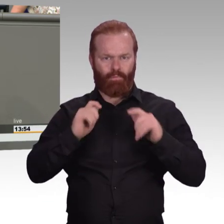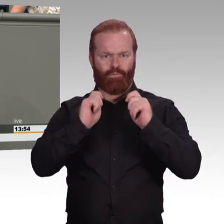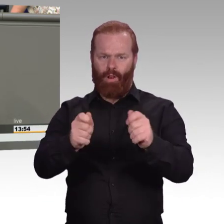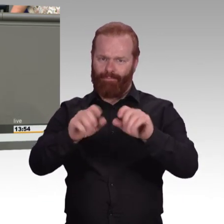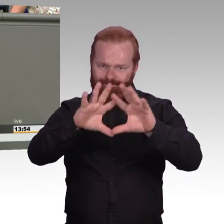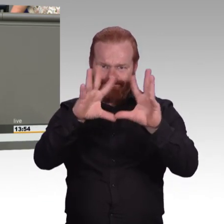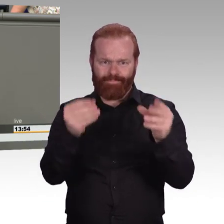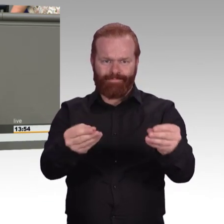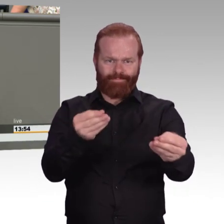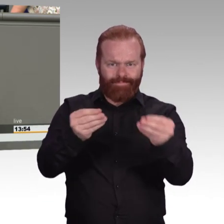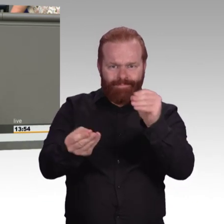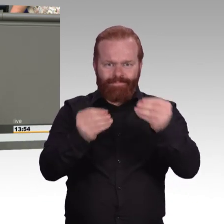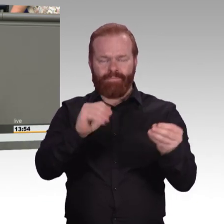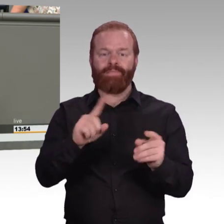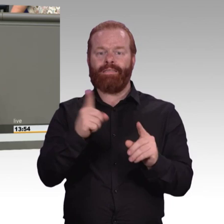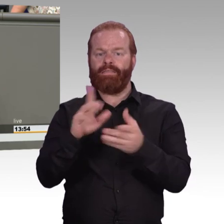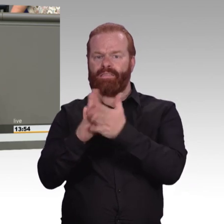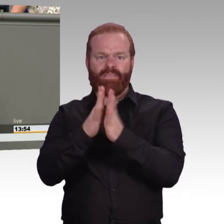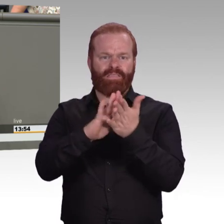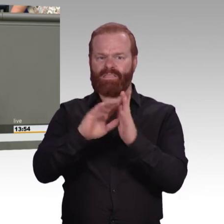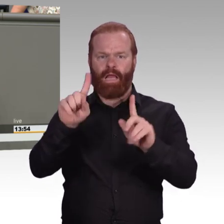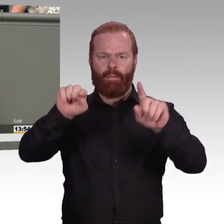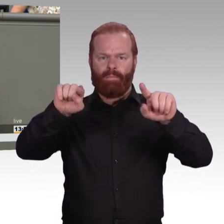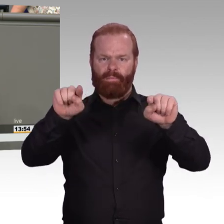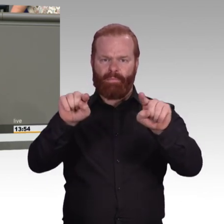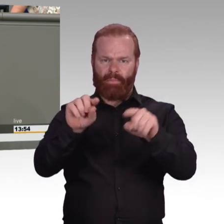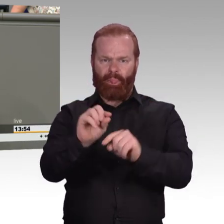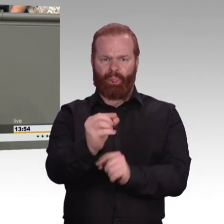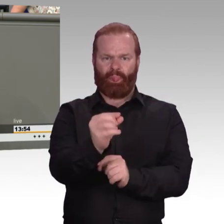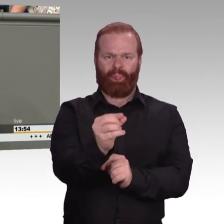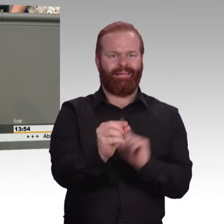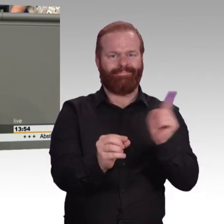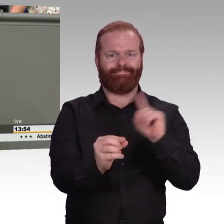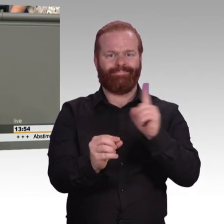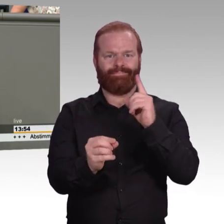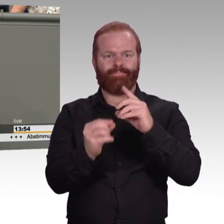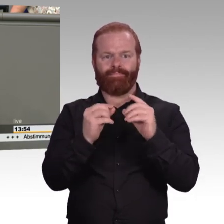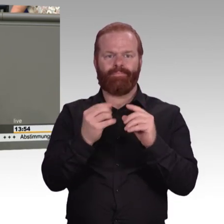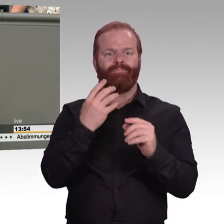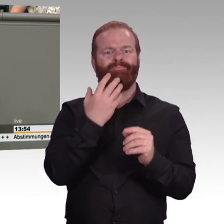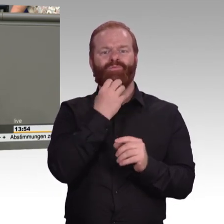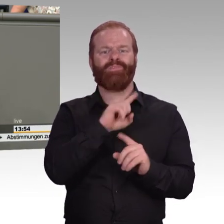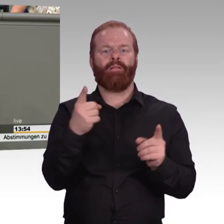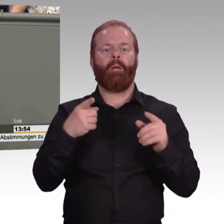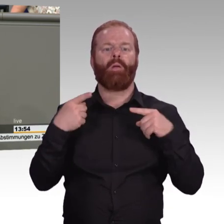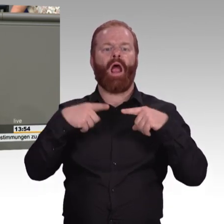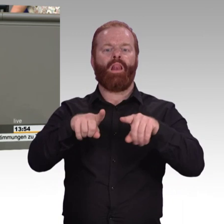den können wir dann, wenn wir ihn bekommen und ihn kennen, mit den umfassenden Formulierungsvorschlägen und Vorstellungen